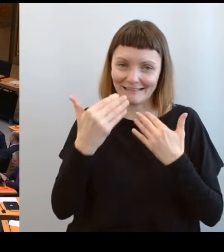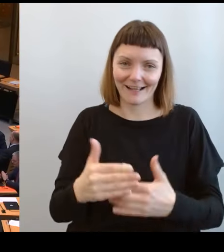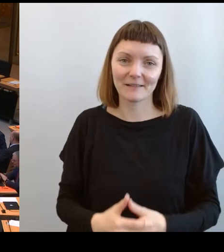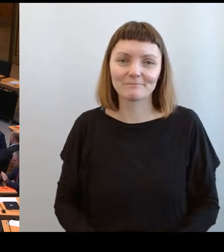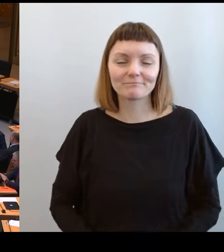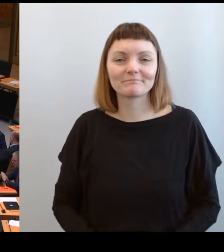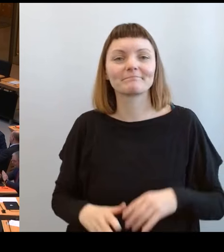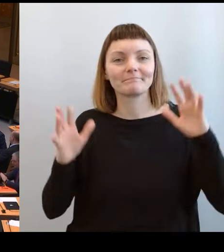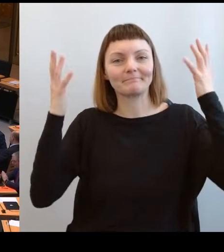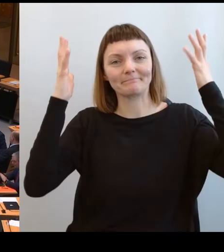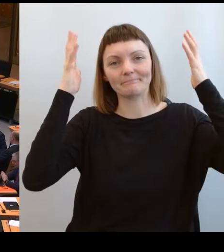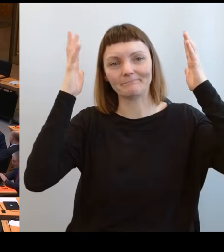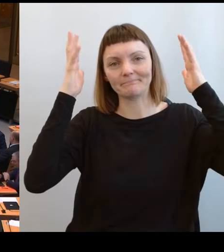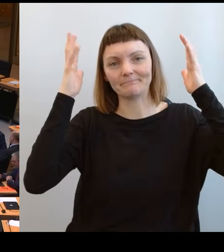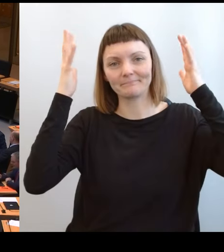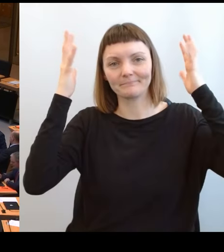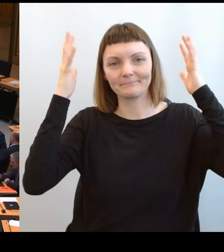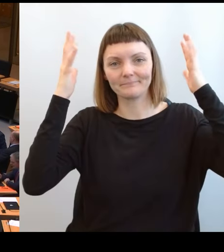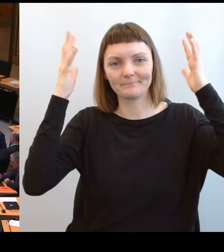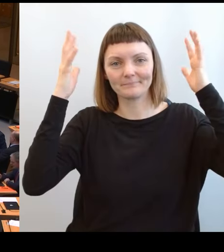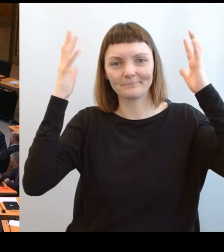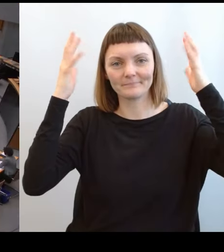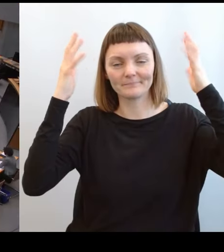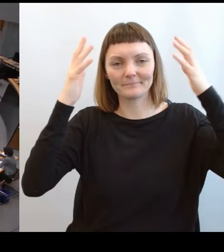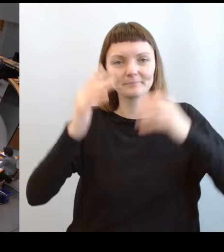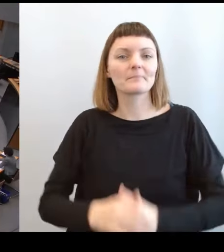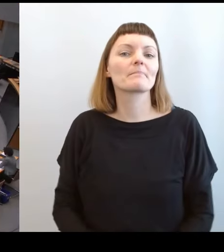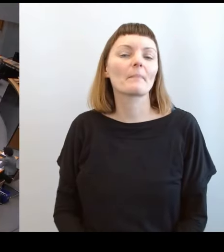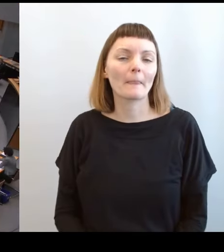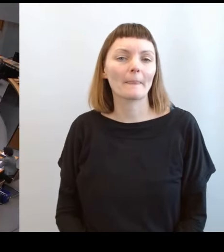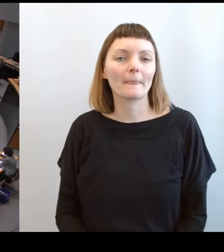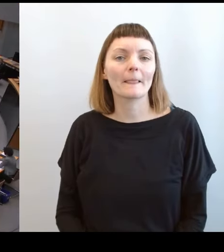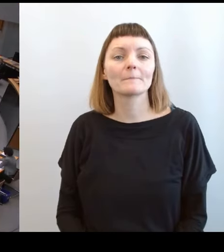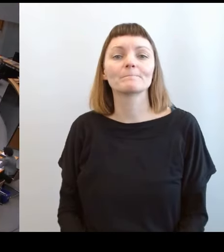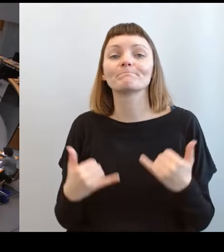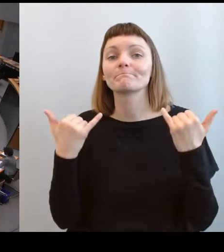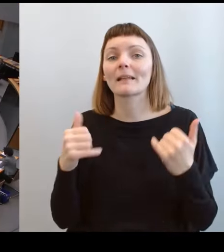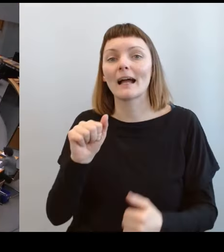(Rednerwechsel) Und dann folgt für die AfD-Fraktion, die Abgeordnete Auricht, bitte schön.